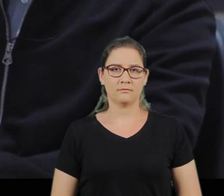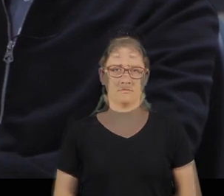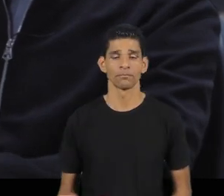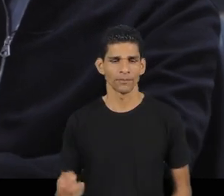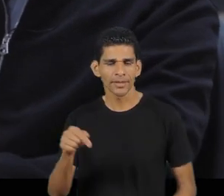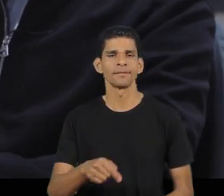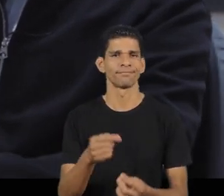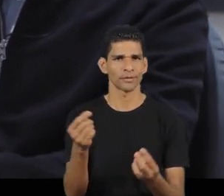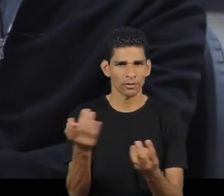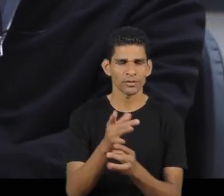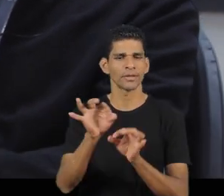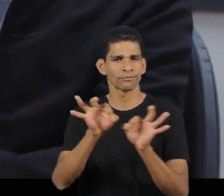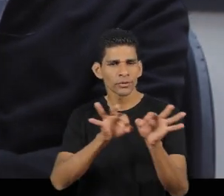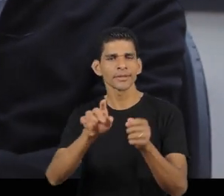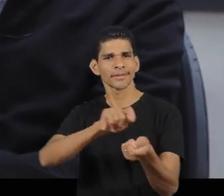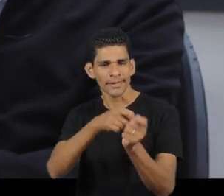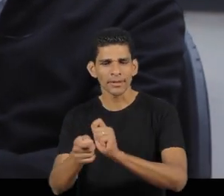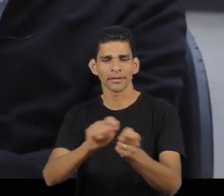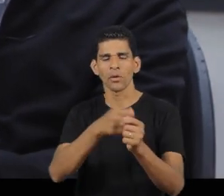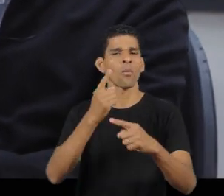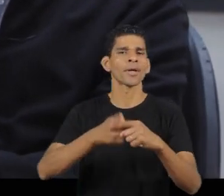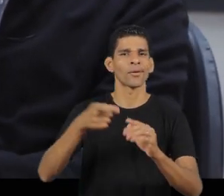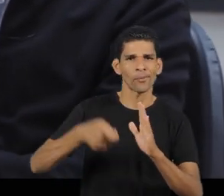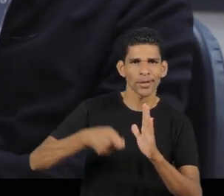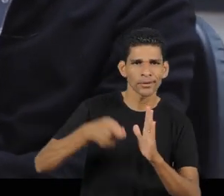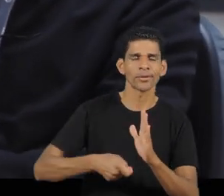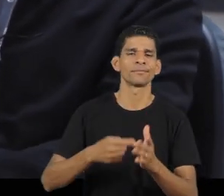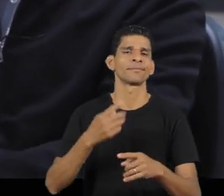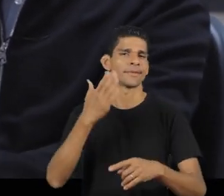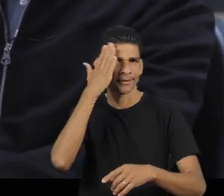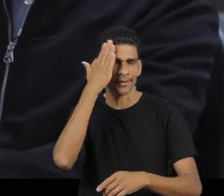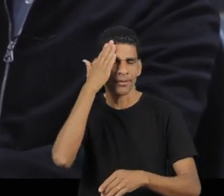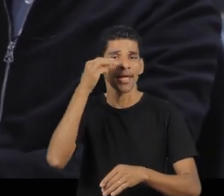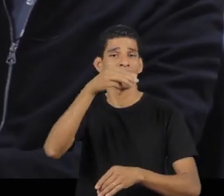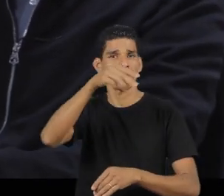A universidade vem se adequando obrigatoriamente, até por exigência do